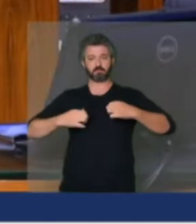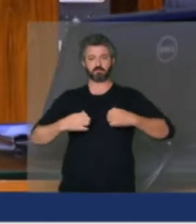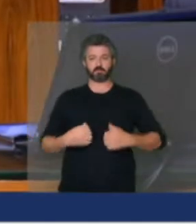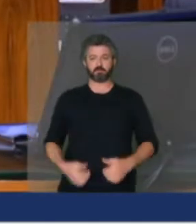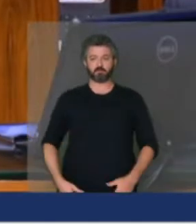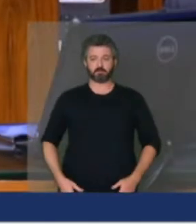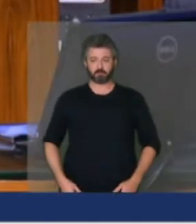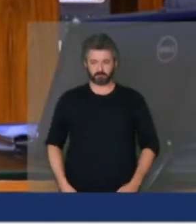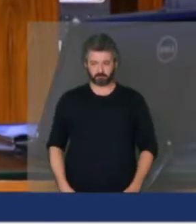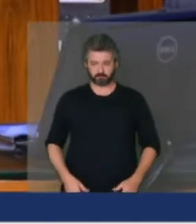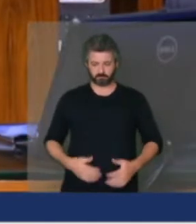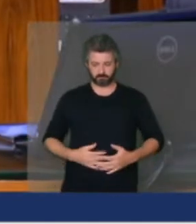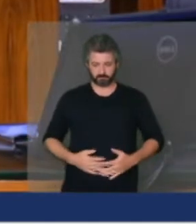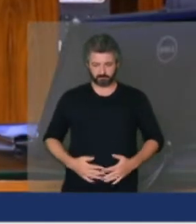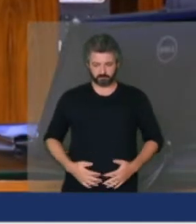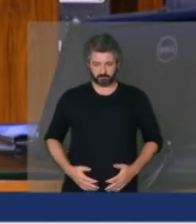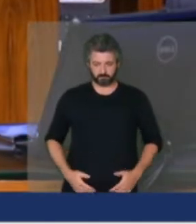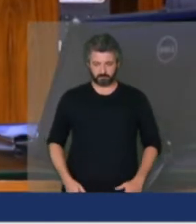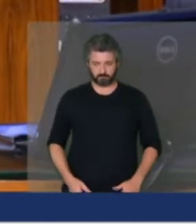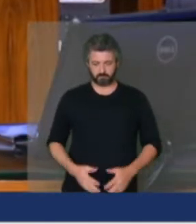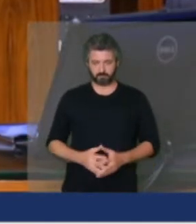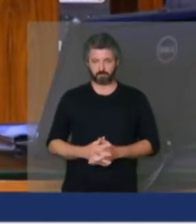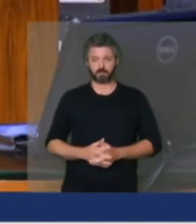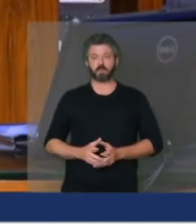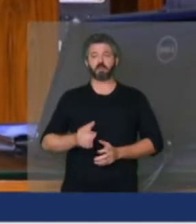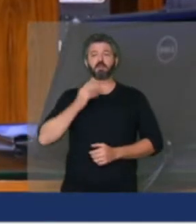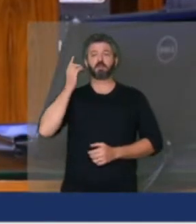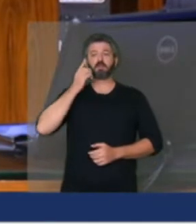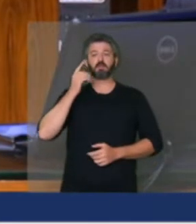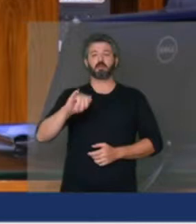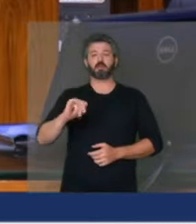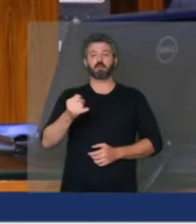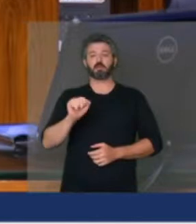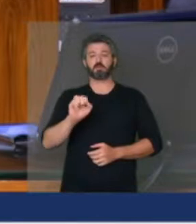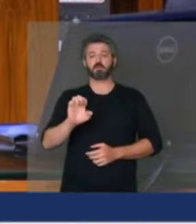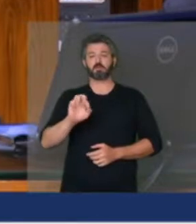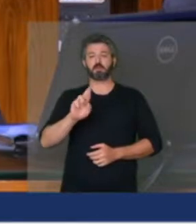DE LÍDER DEPUTADO JOSÉROCHA. -- [DEPUTADO]: SENHOR PRESIDENTE PRESIDENTE, SENHOR PRESIDENTE... SENHORAS E